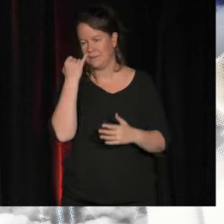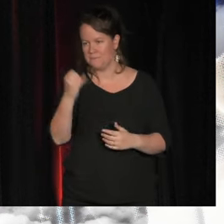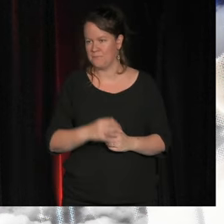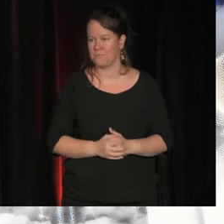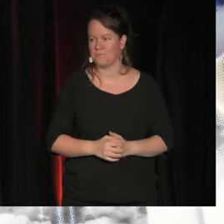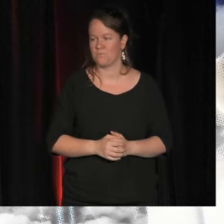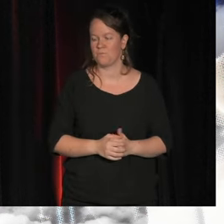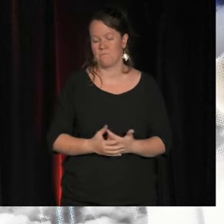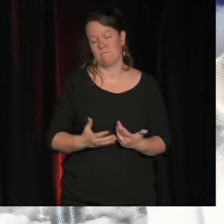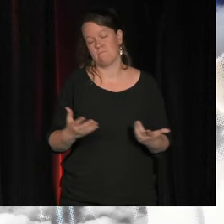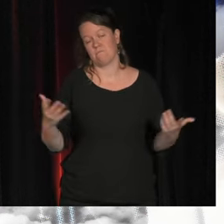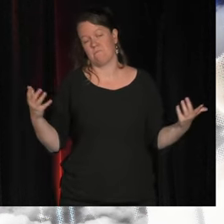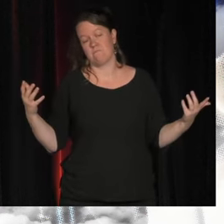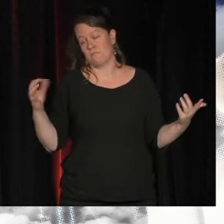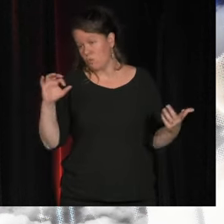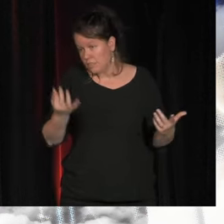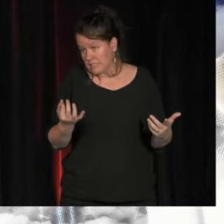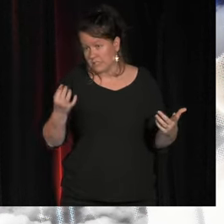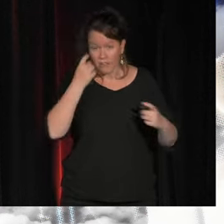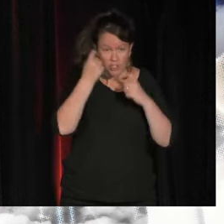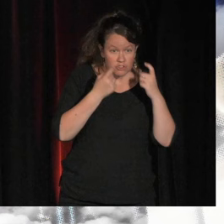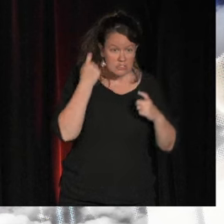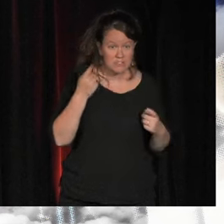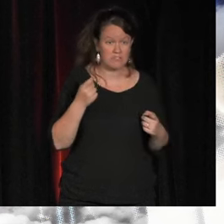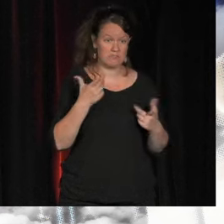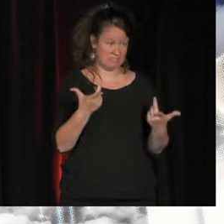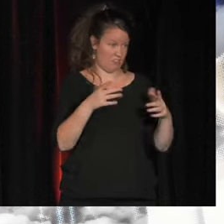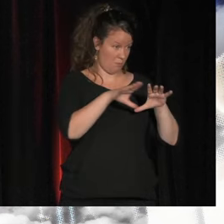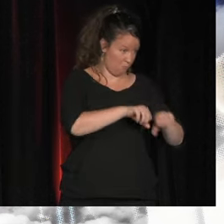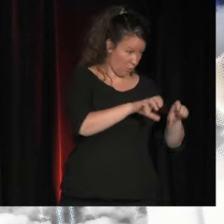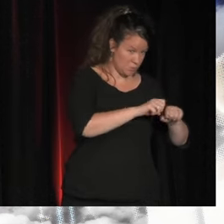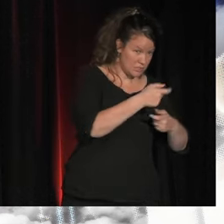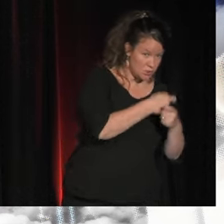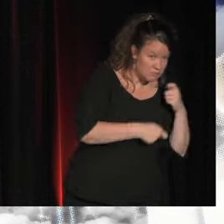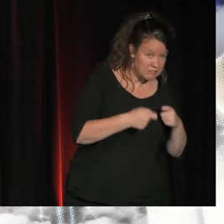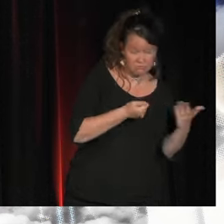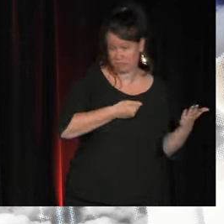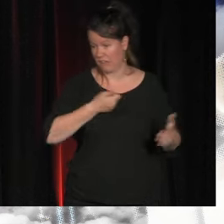On peut toujours se demander : est-ce que tel truc est plutôt un produit économique ou plutôt une œuvre d'art ? Ça existe dans tout…